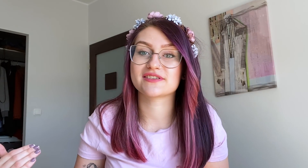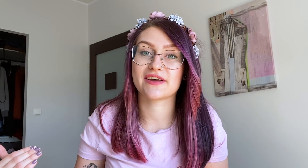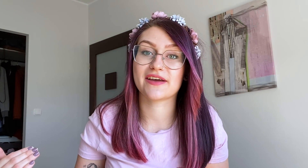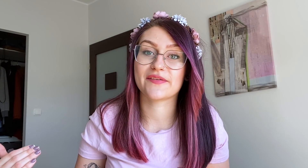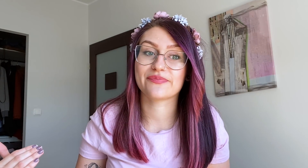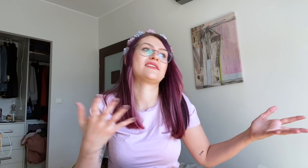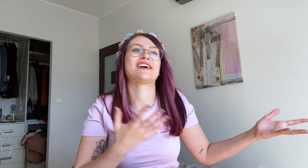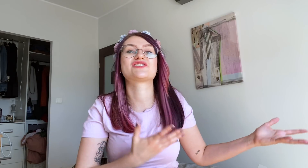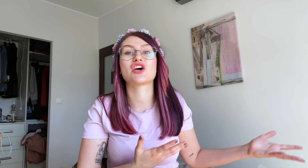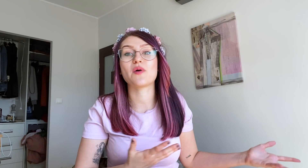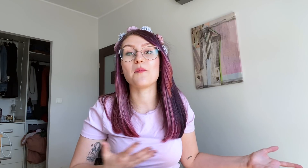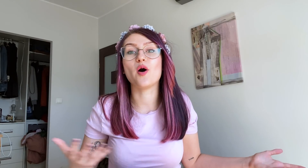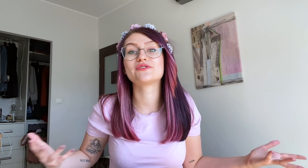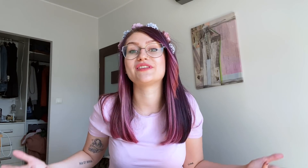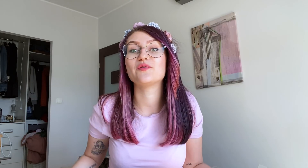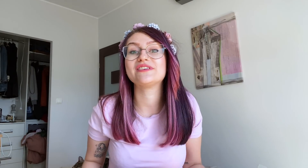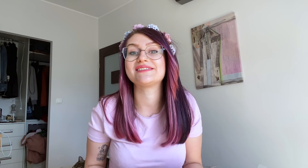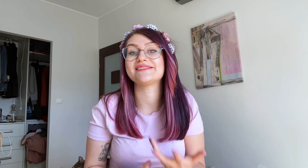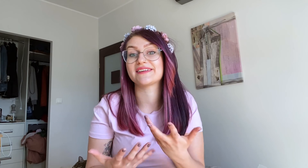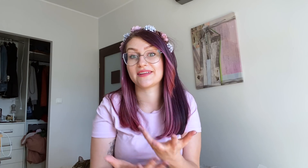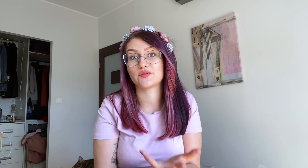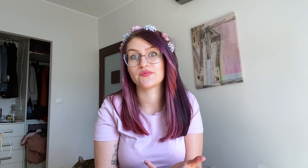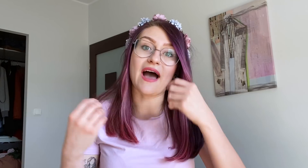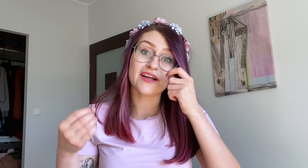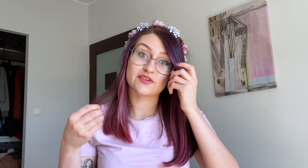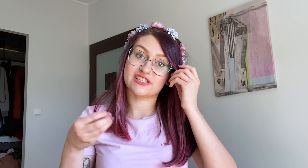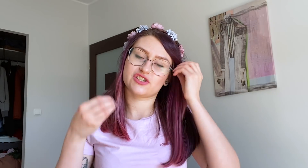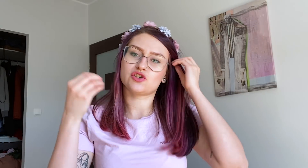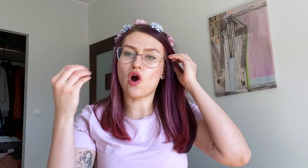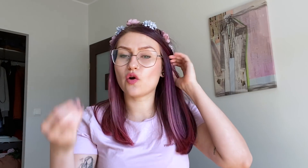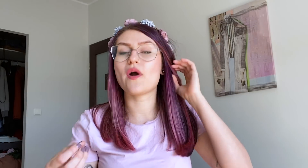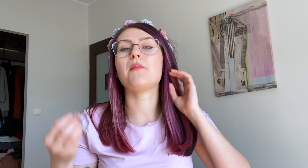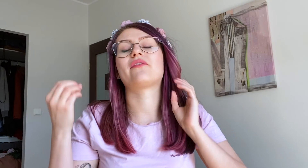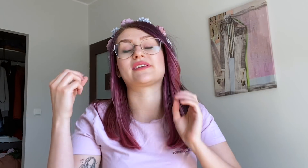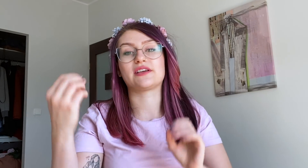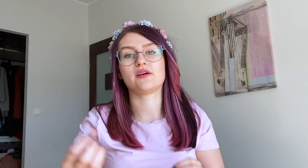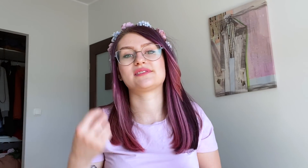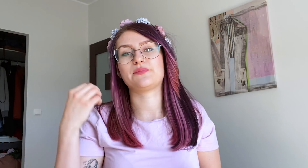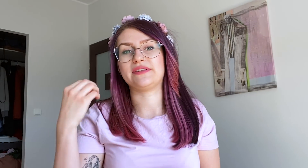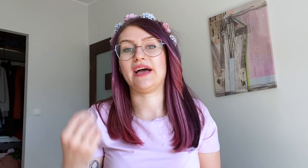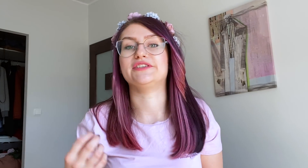że zaczęłam od nauki z internetu. A to jest ciągłe, powracające pytanie: